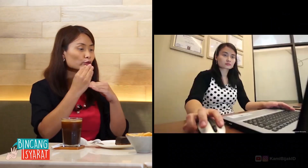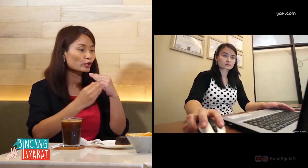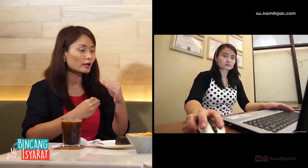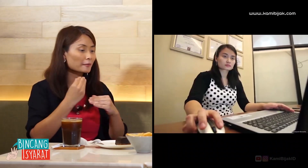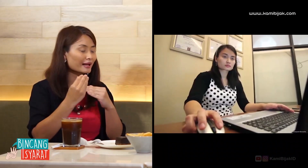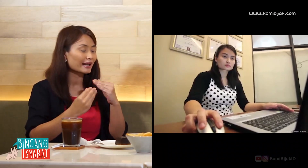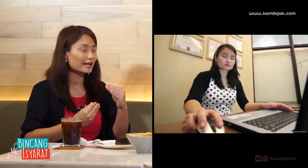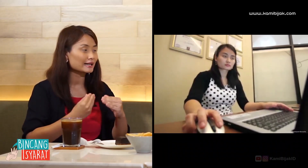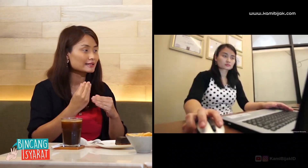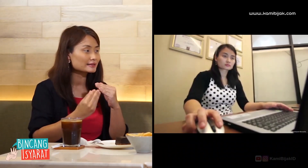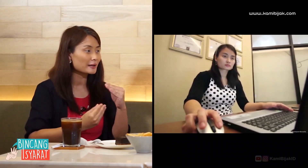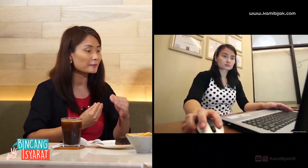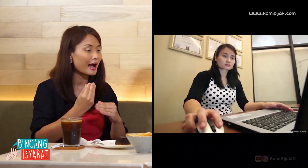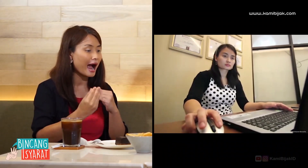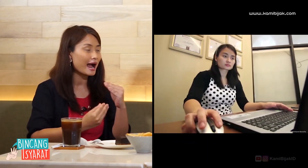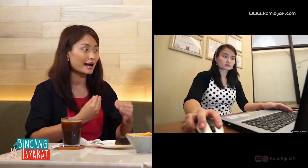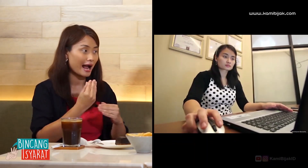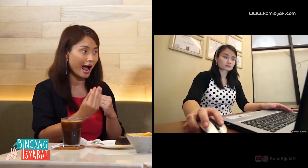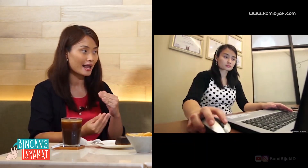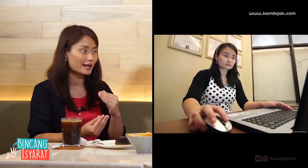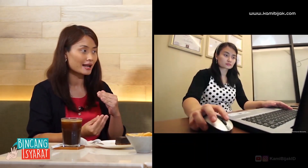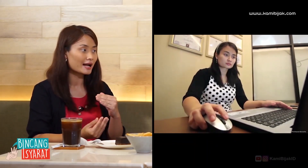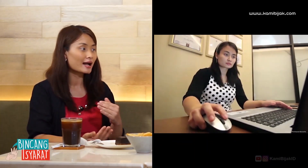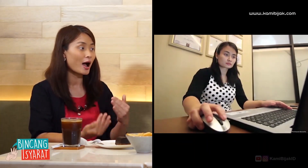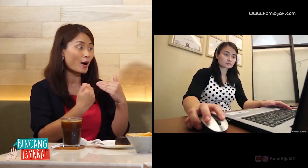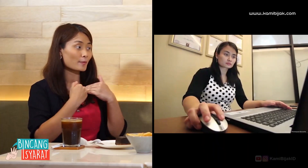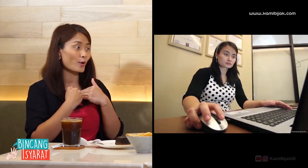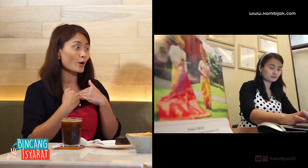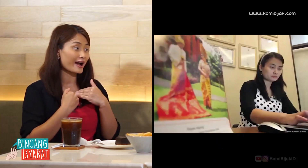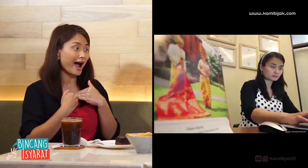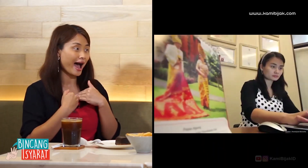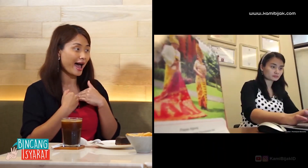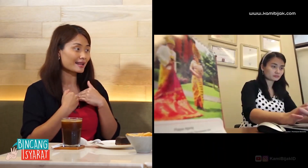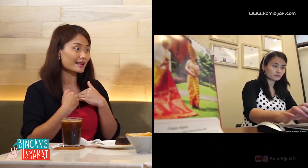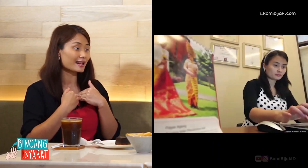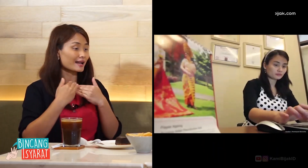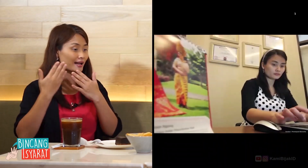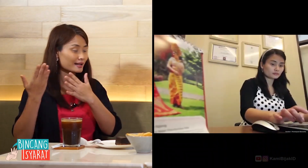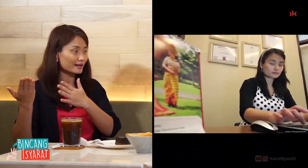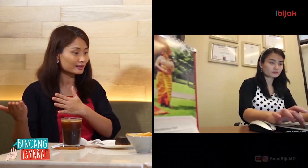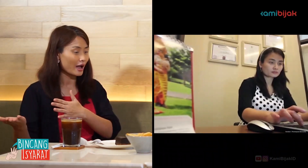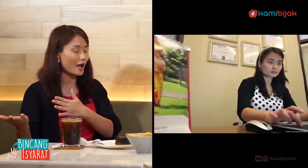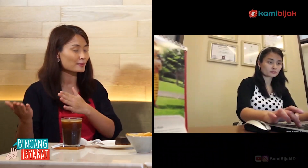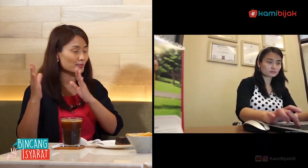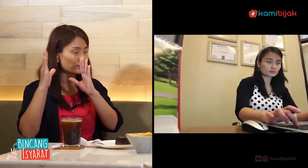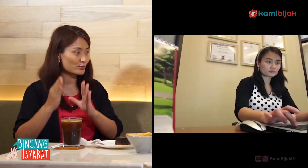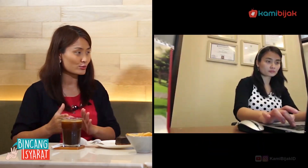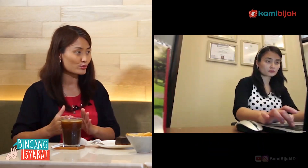untuk menerjemahkan omongan tamu